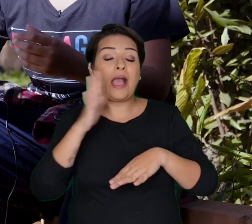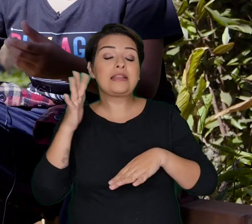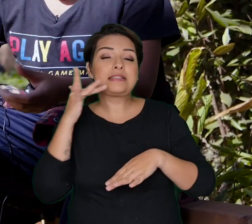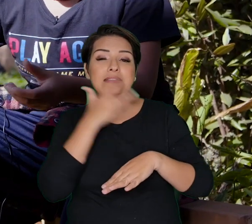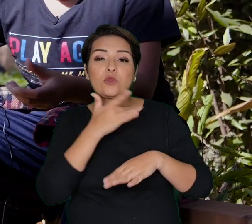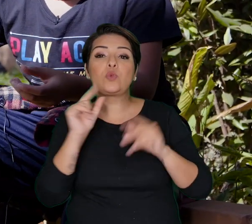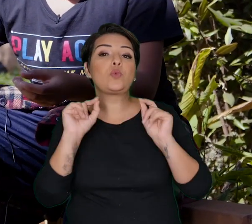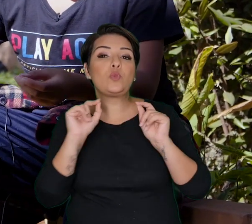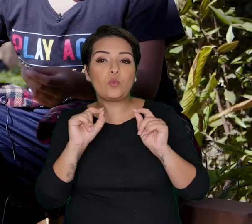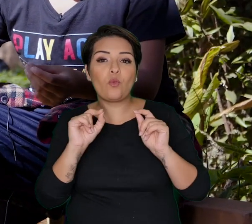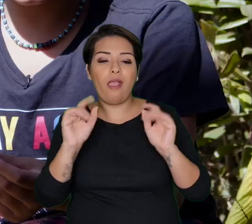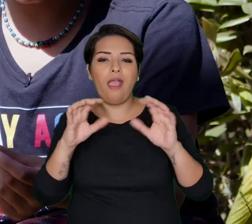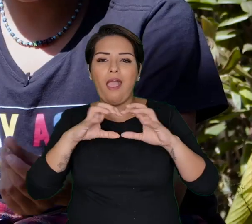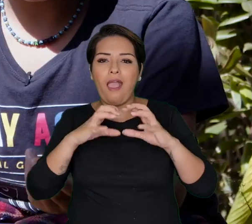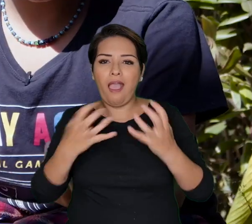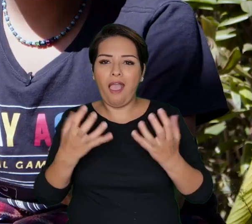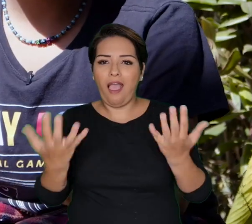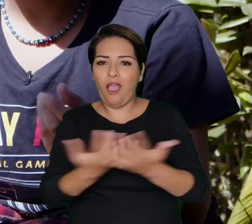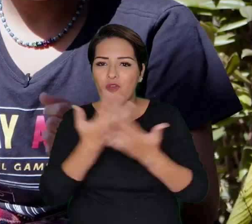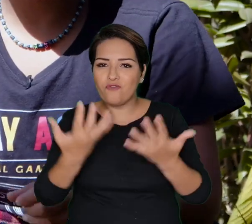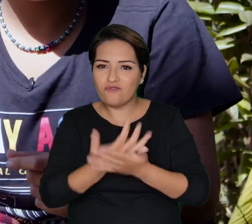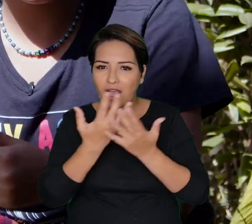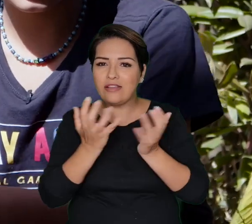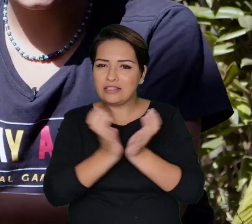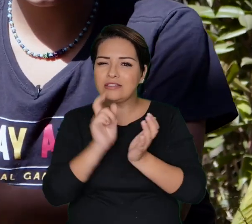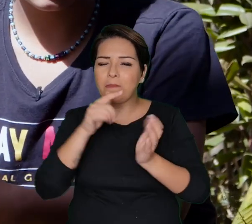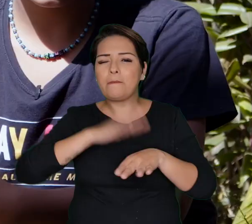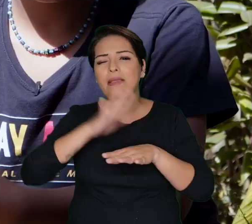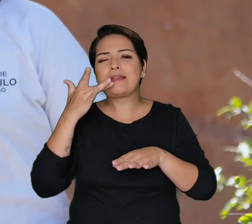porque é mais saudável e mais saboroso também.